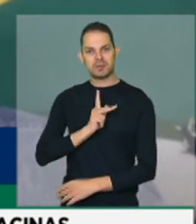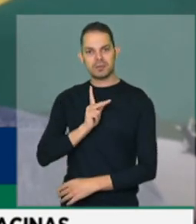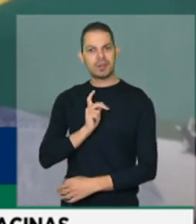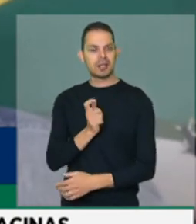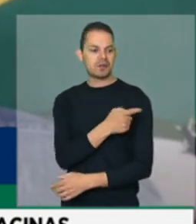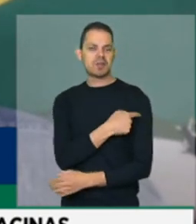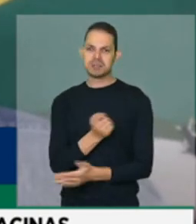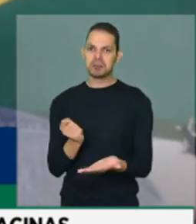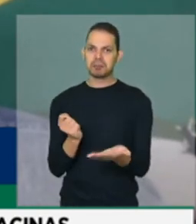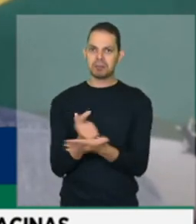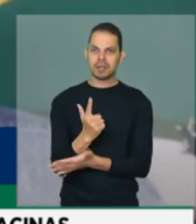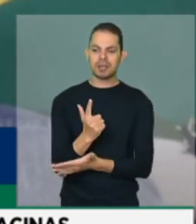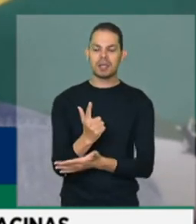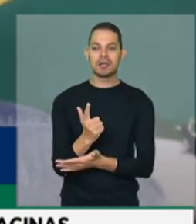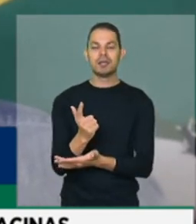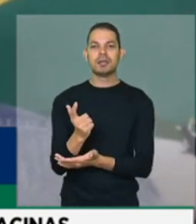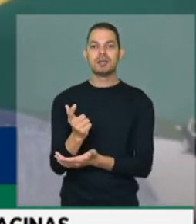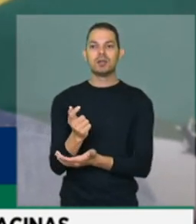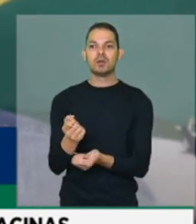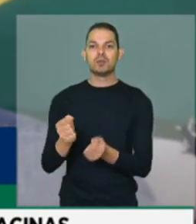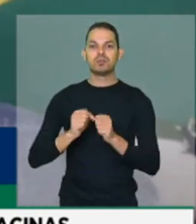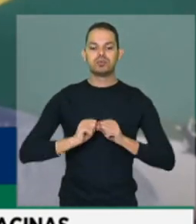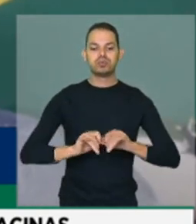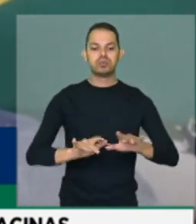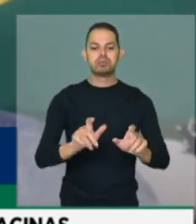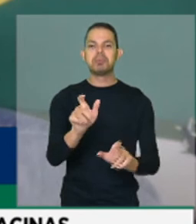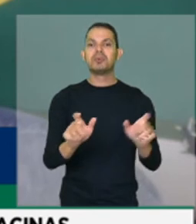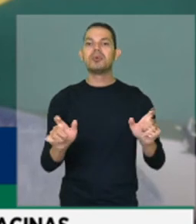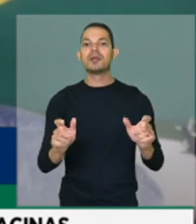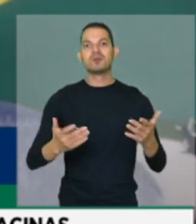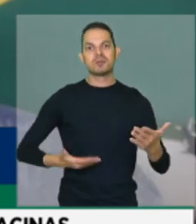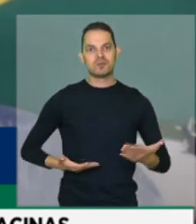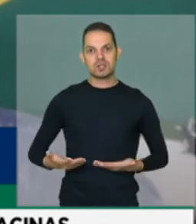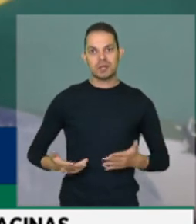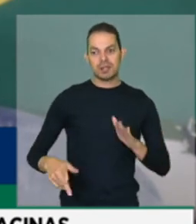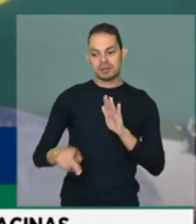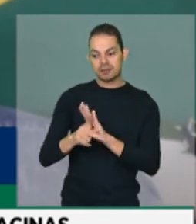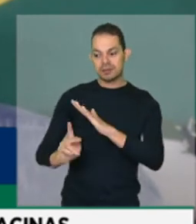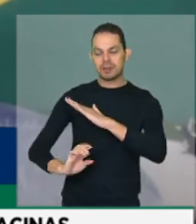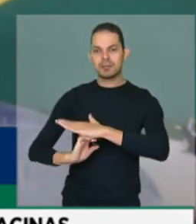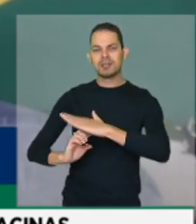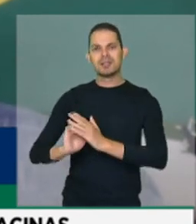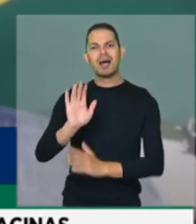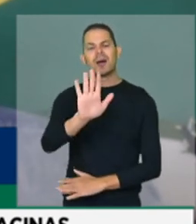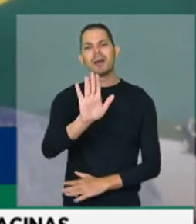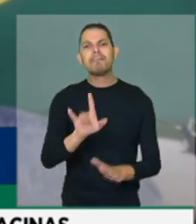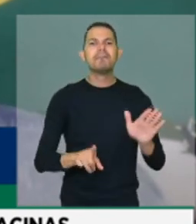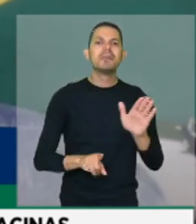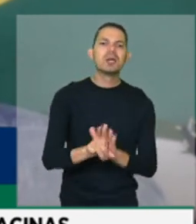FALA DE COMPRAR VACINAS QUE EMPRESAS PRIVADAS PODERIAM COMPRAR VACINAS E DISTRIBUIR AOS FUNCIONÁRIOS. PRIMEIRO, VAI COMPRAR VACINA ONDE? ONDE